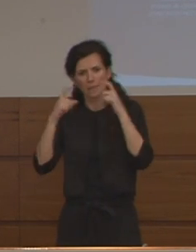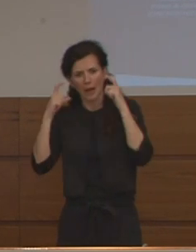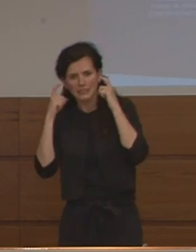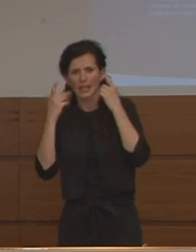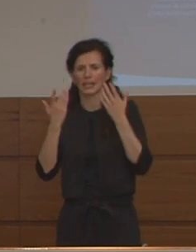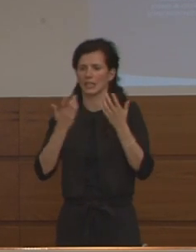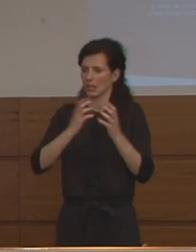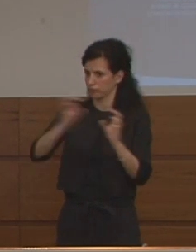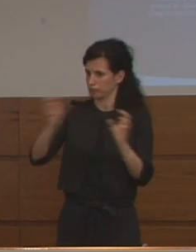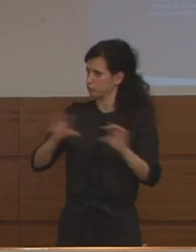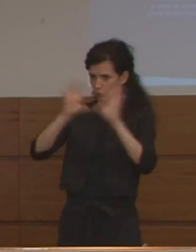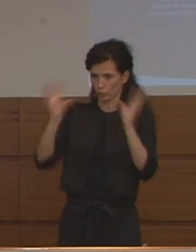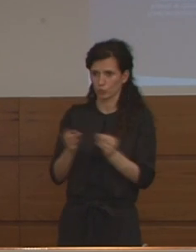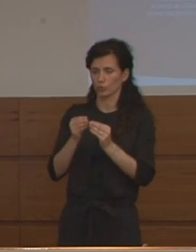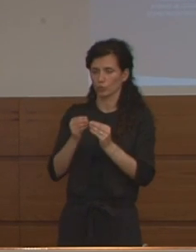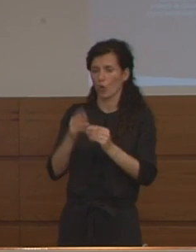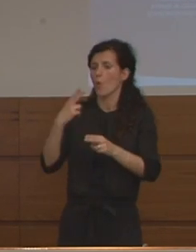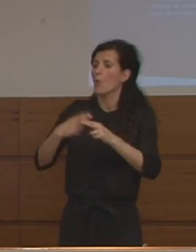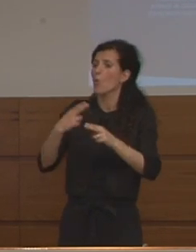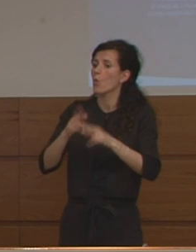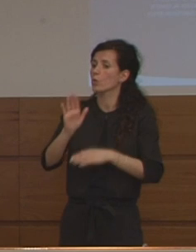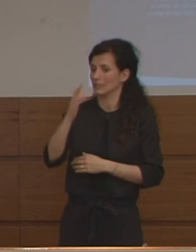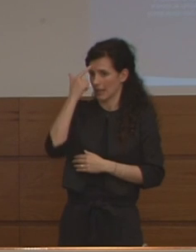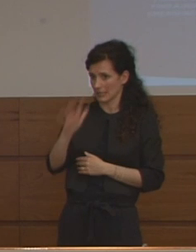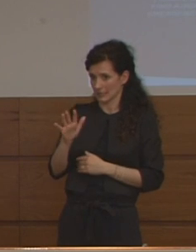tutto quello che può essere utile per chi deve accogliere.